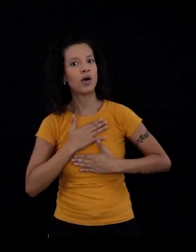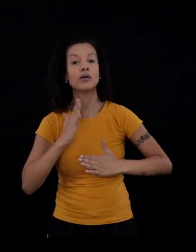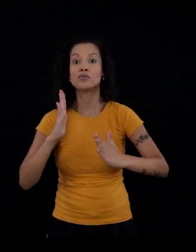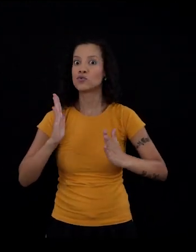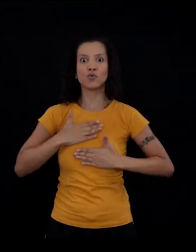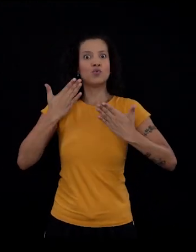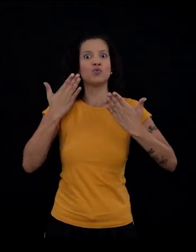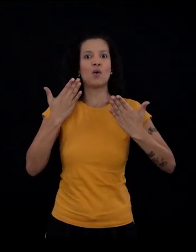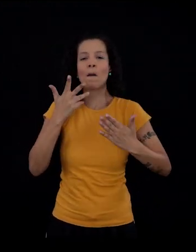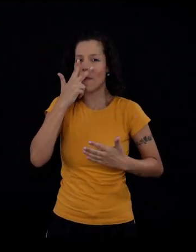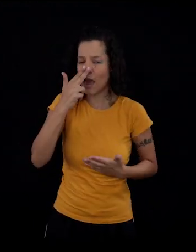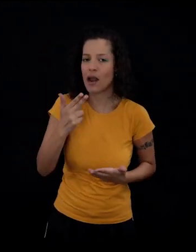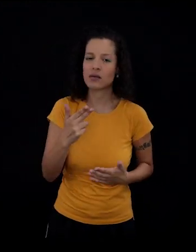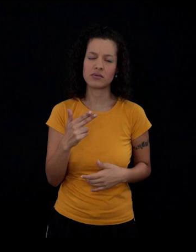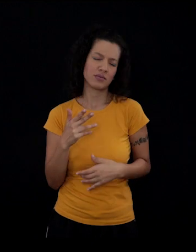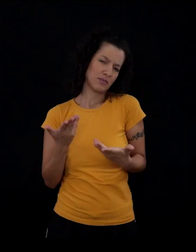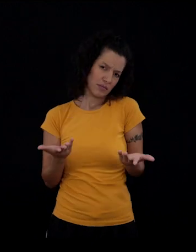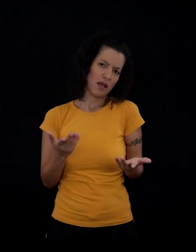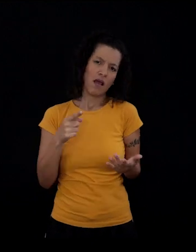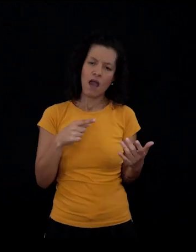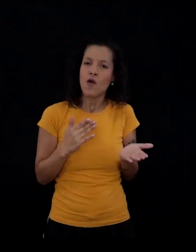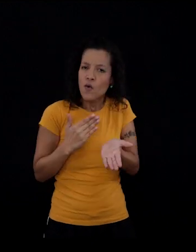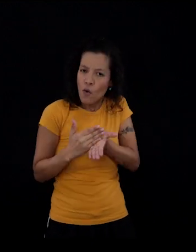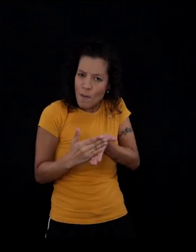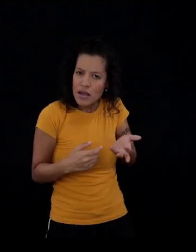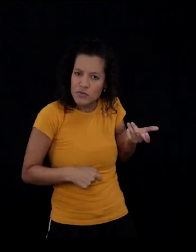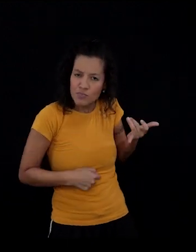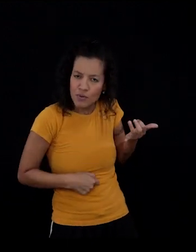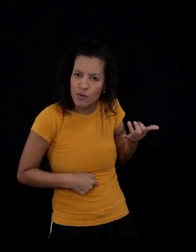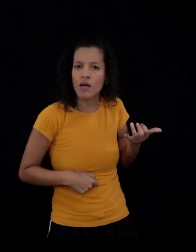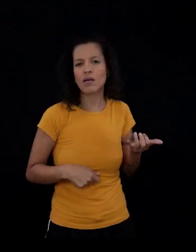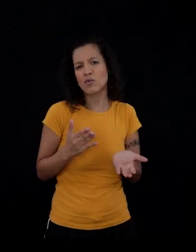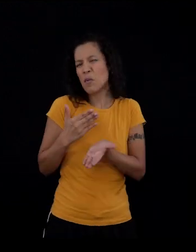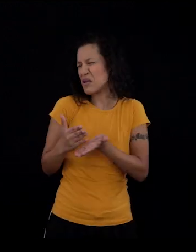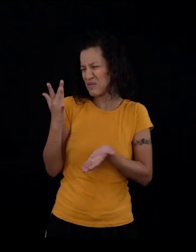Então essas coisas bestas, por exemplo esse riff,